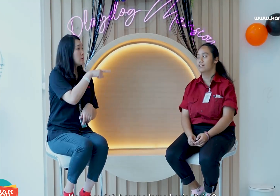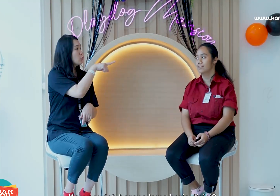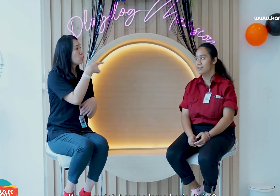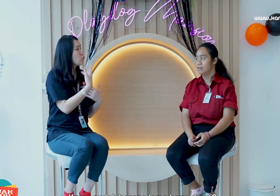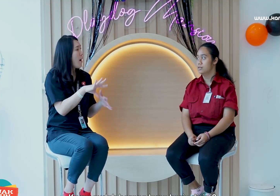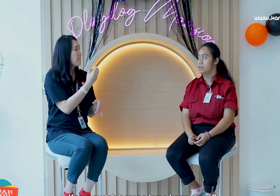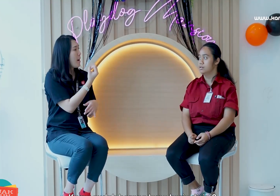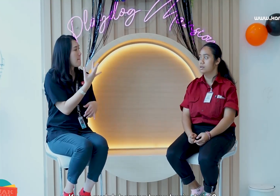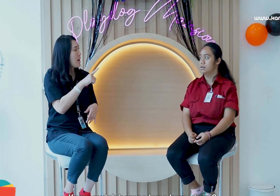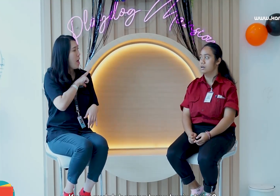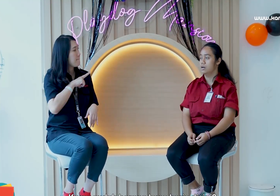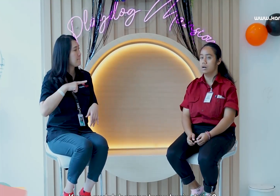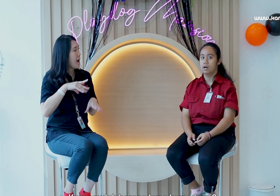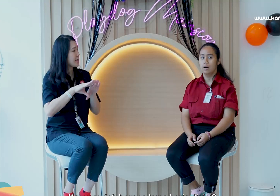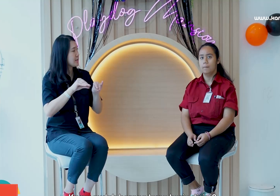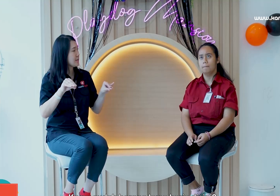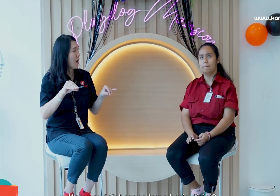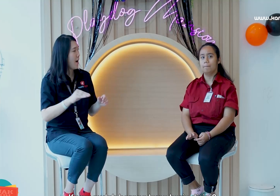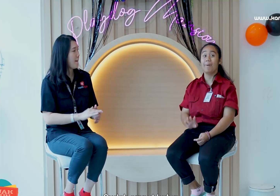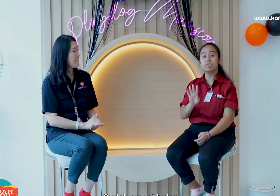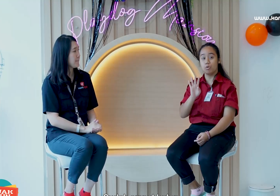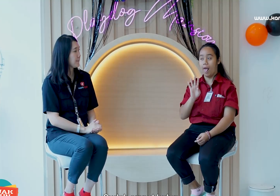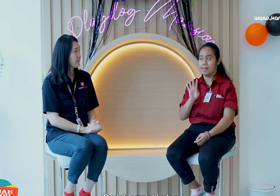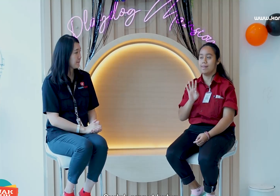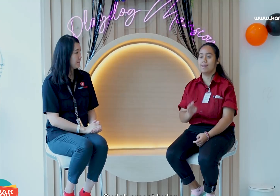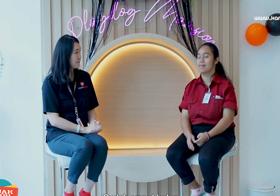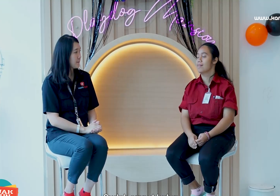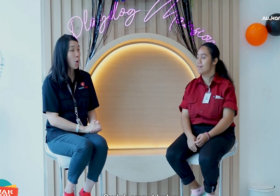Kamu sudah berapa lama kerja disini? Sudah empat bulan